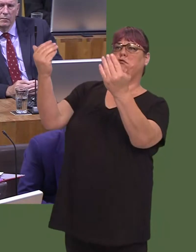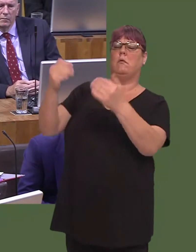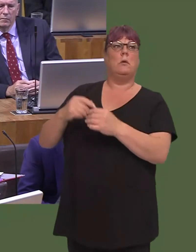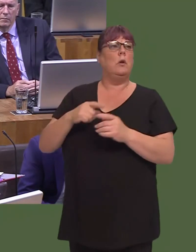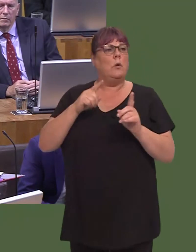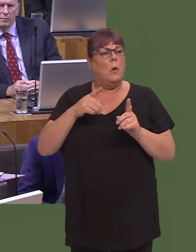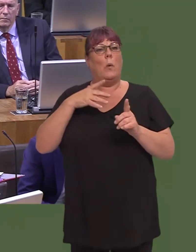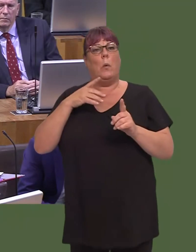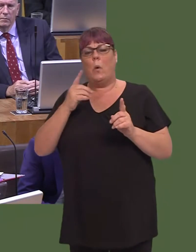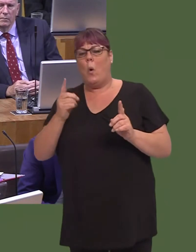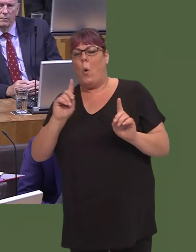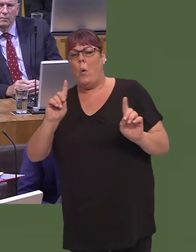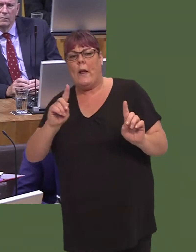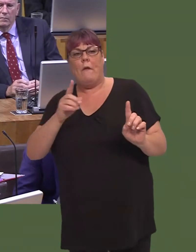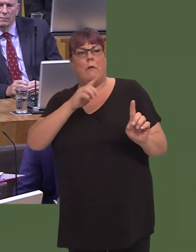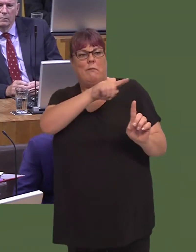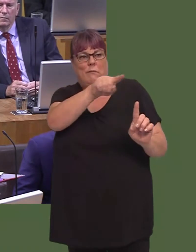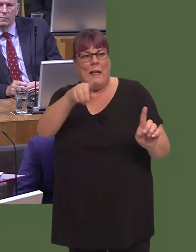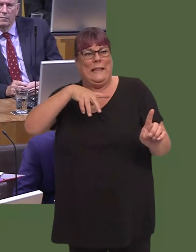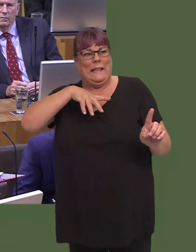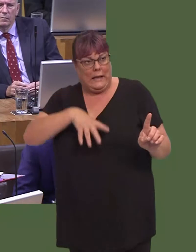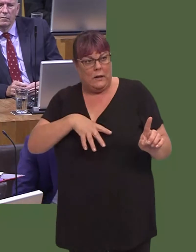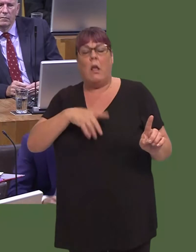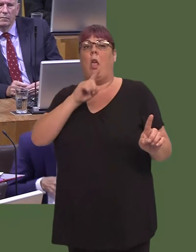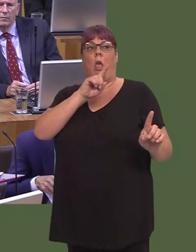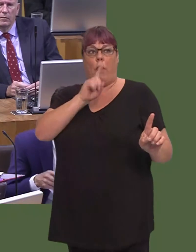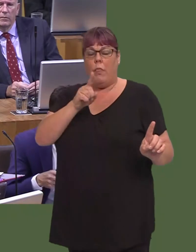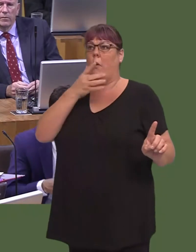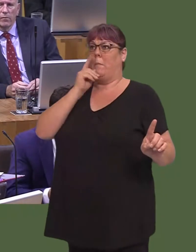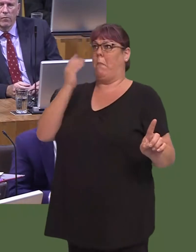wedi digwydd. Mae yna obaith nawr ynglyn ‚ sicrhau bod y sefyllfa yn symud ymlaen. Rwy'n deall